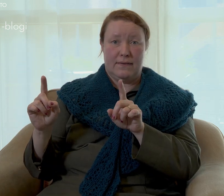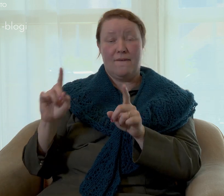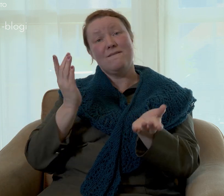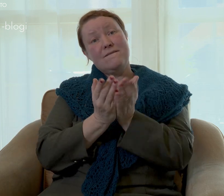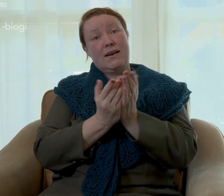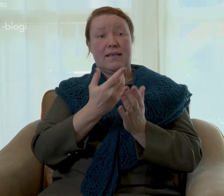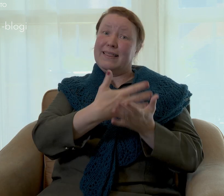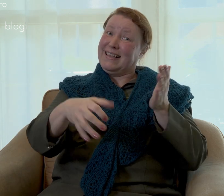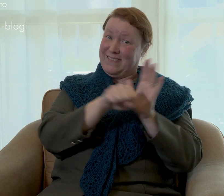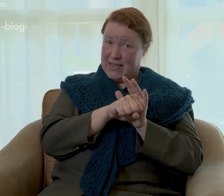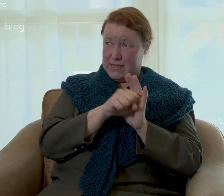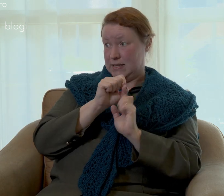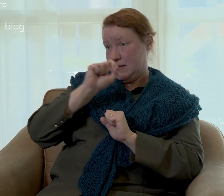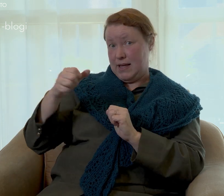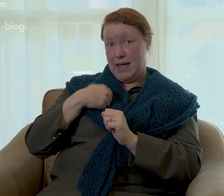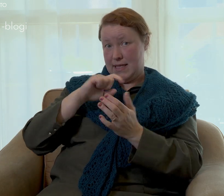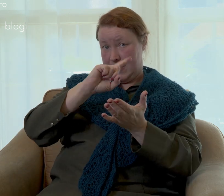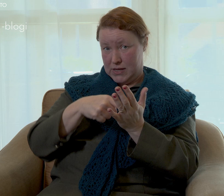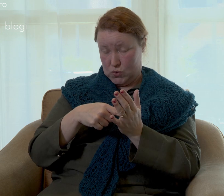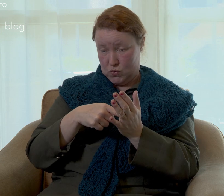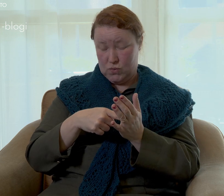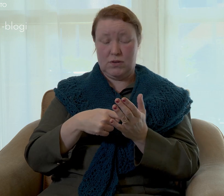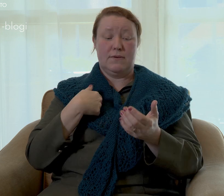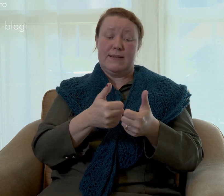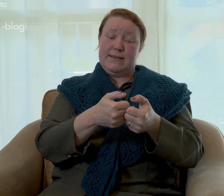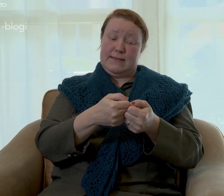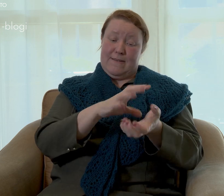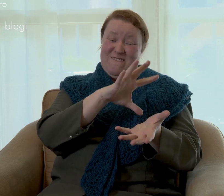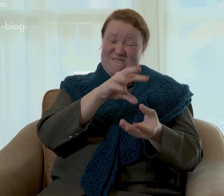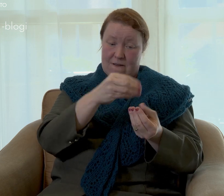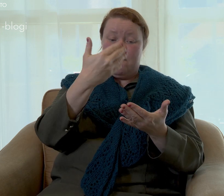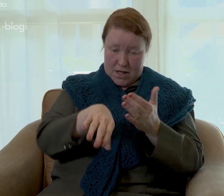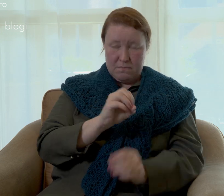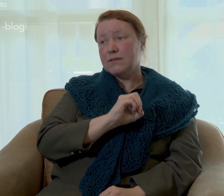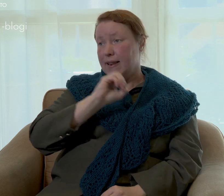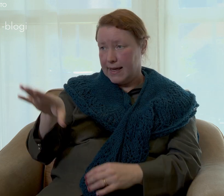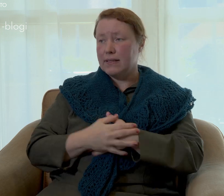Esimerkiksi tekstiviestissä viesti lähtee kokonaisena tekstinä hätäkeskukseen, -